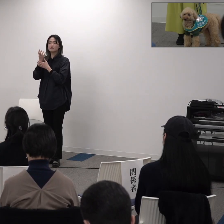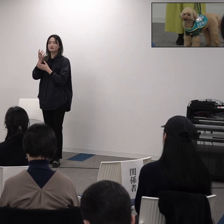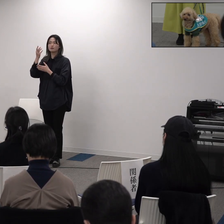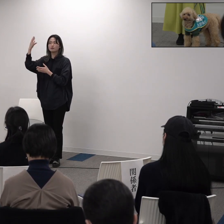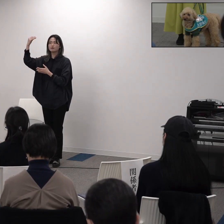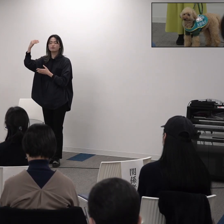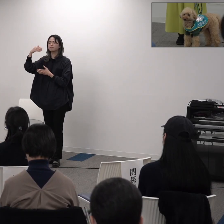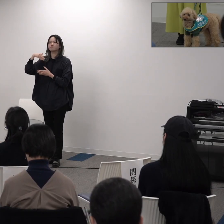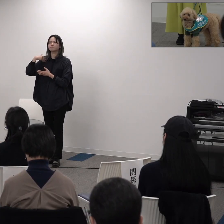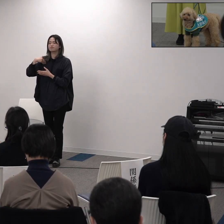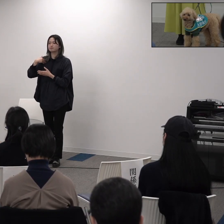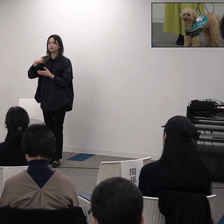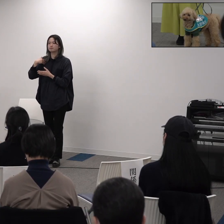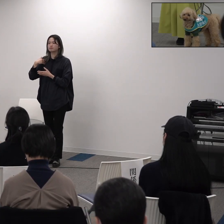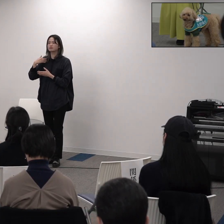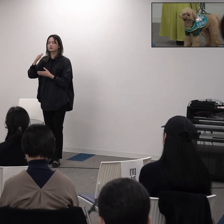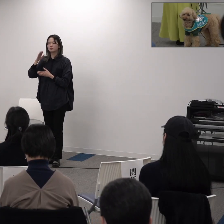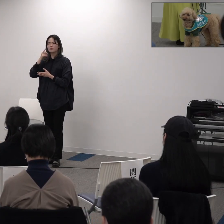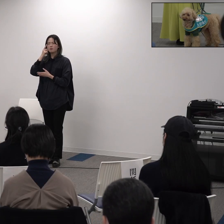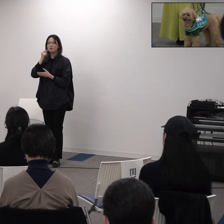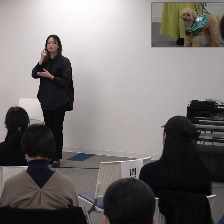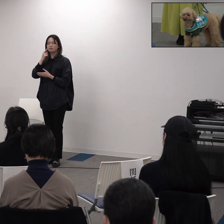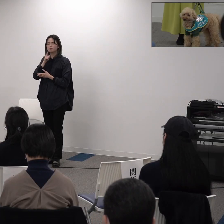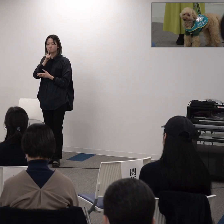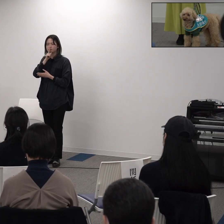そして何もしないかもしれないけど一緒にいるチャンプ